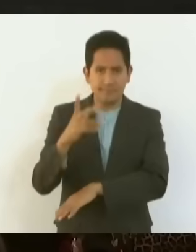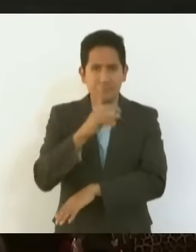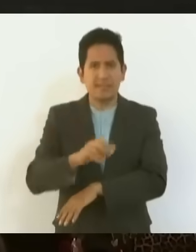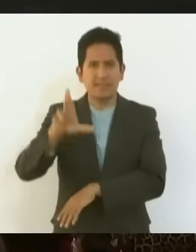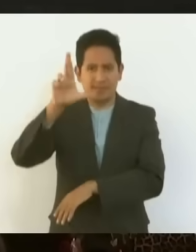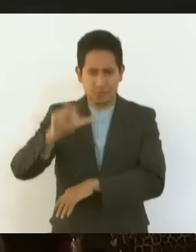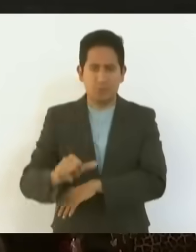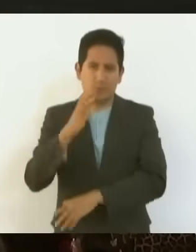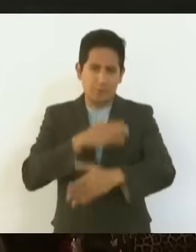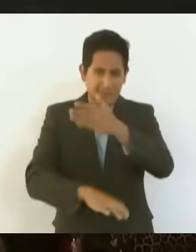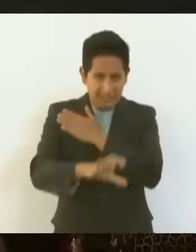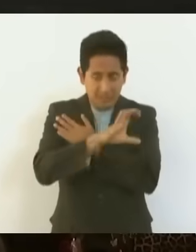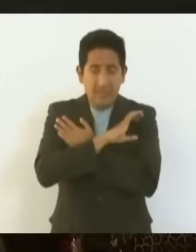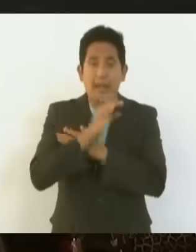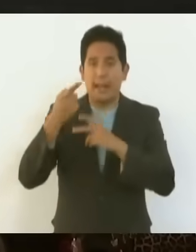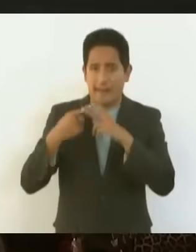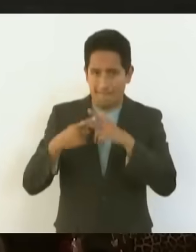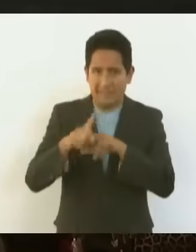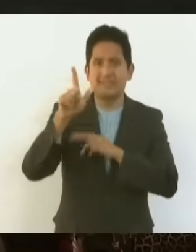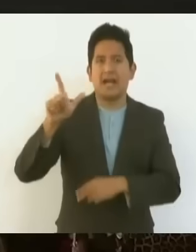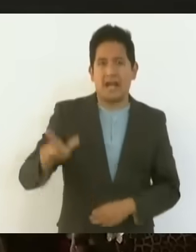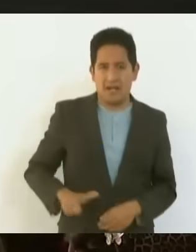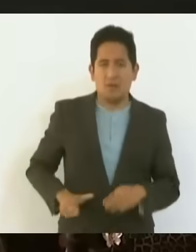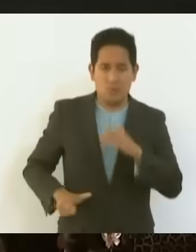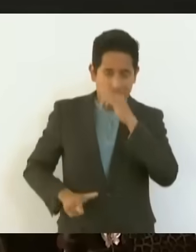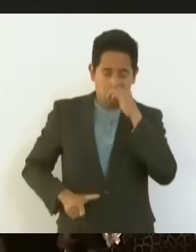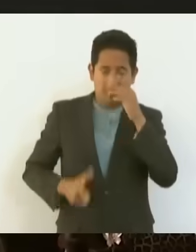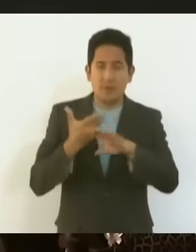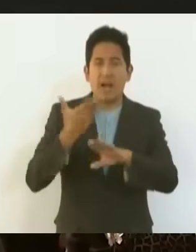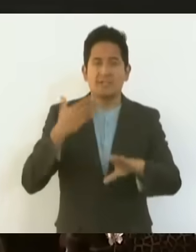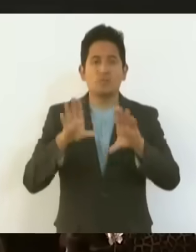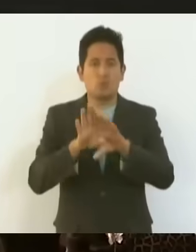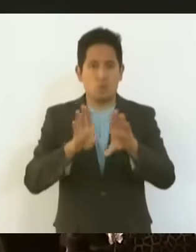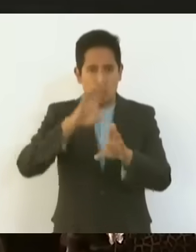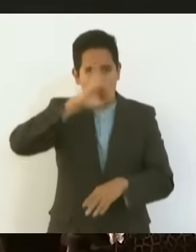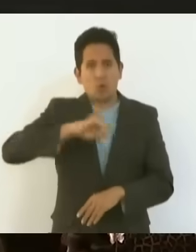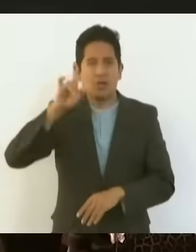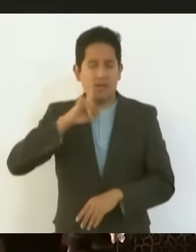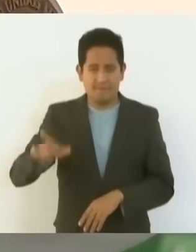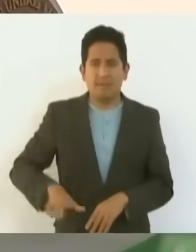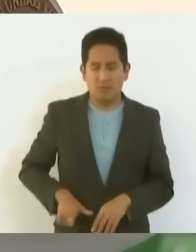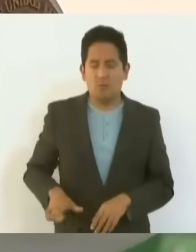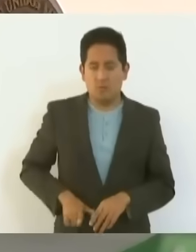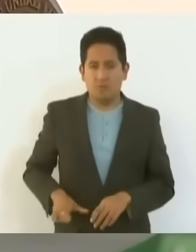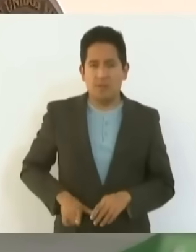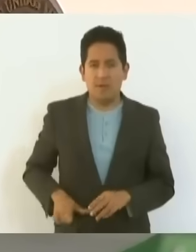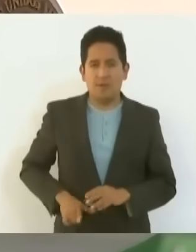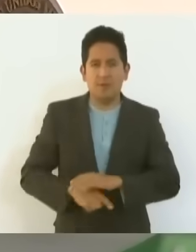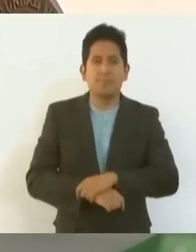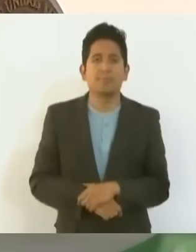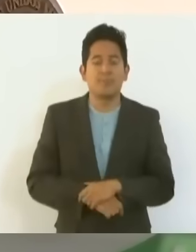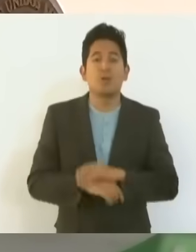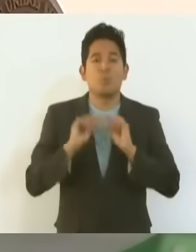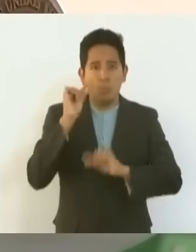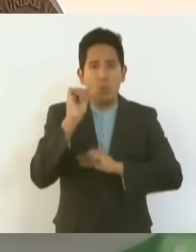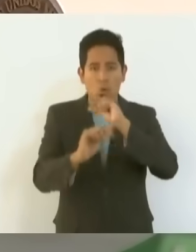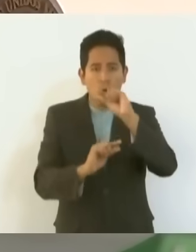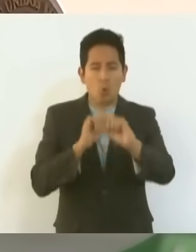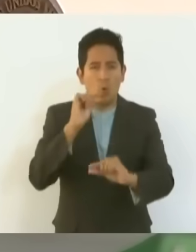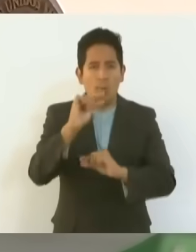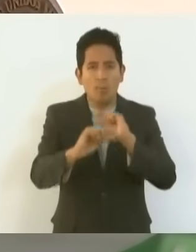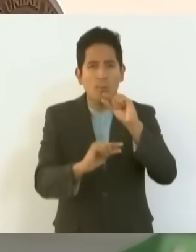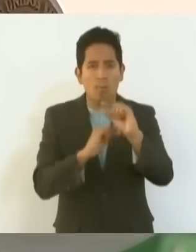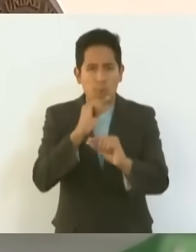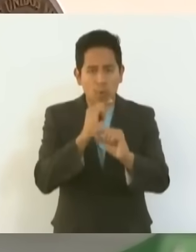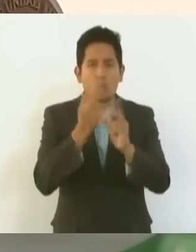gobernar como primero como jefa de gobierno, se ha logrado una disminución histórica en el delito de